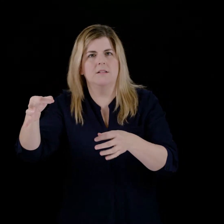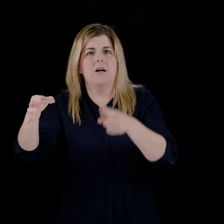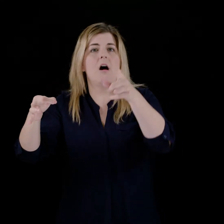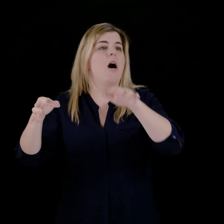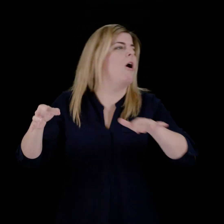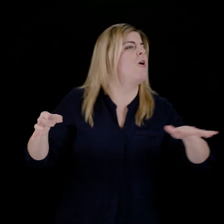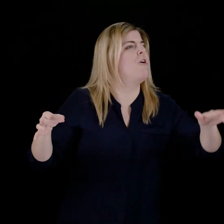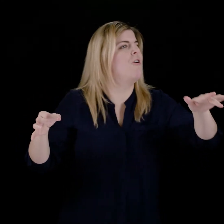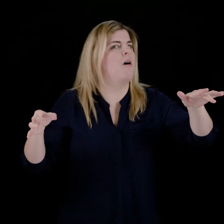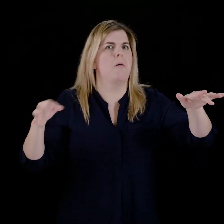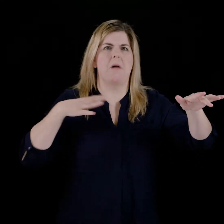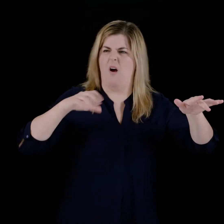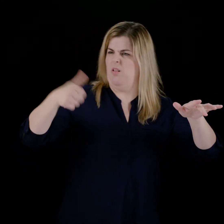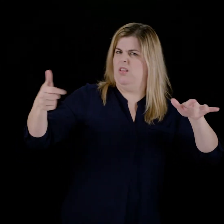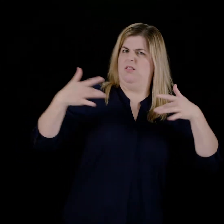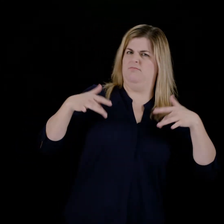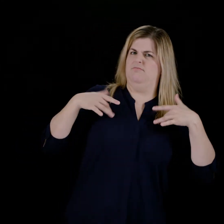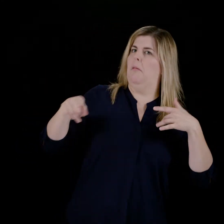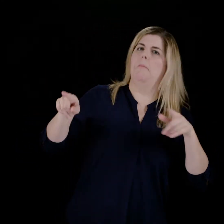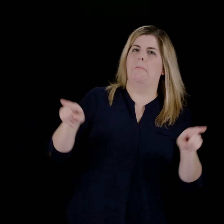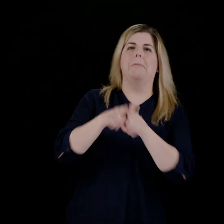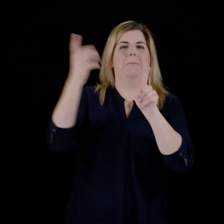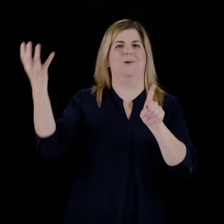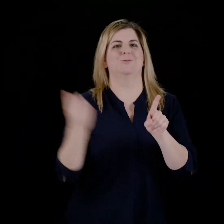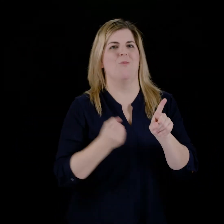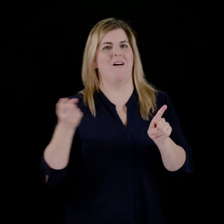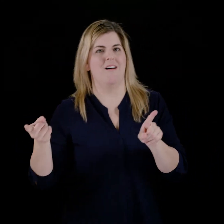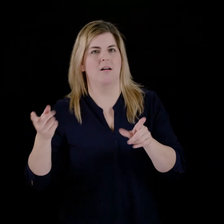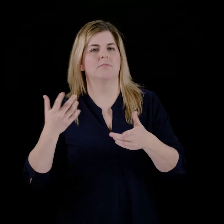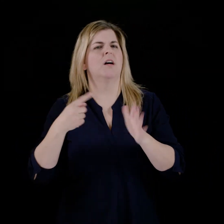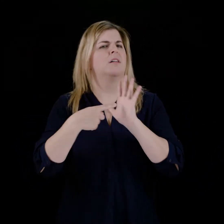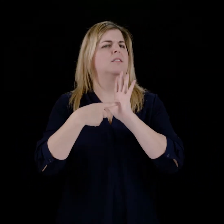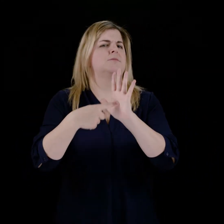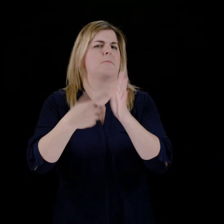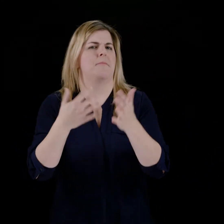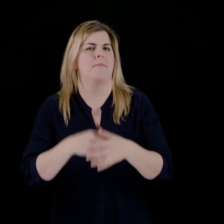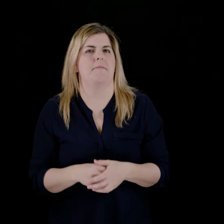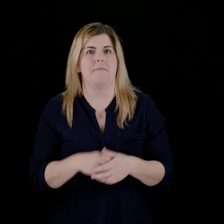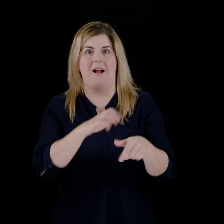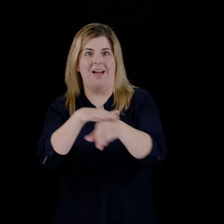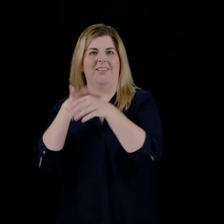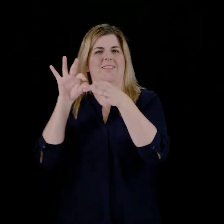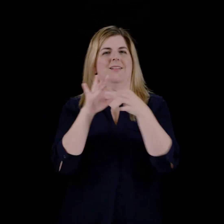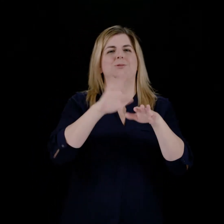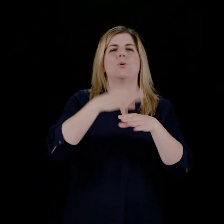autre que celle où vous vous trouvez physiquement (p. ex., les alertes concernant votre lieu